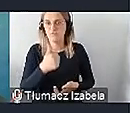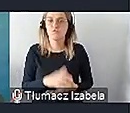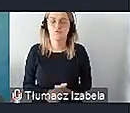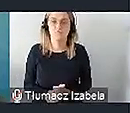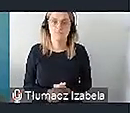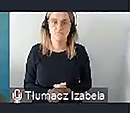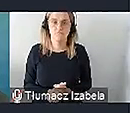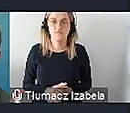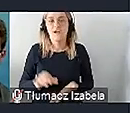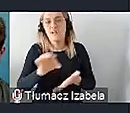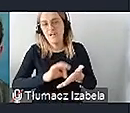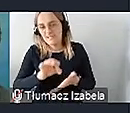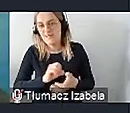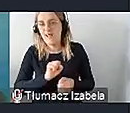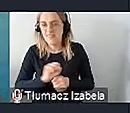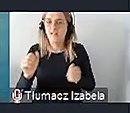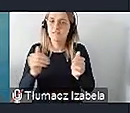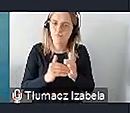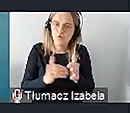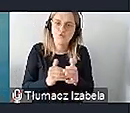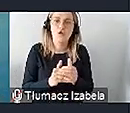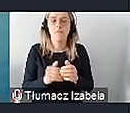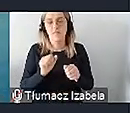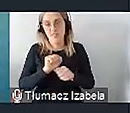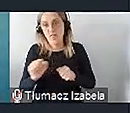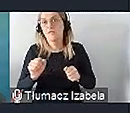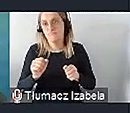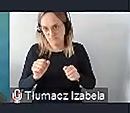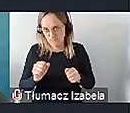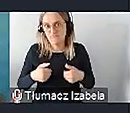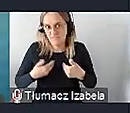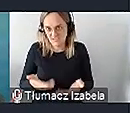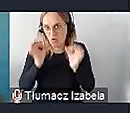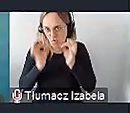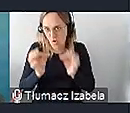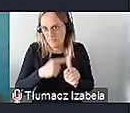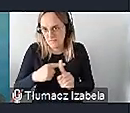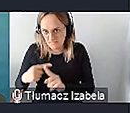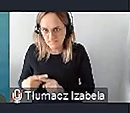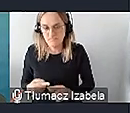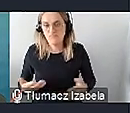że rysowanie jest potrzebne i może być skuteczne, może nas bardzo rozwijać,